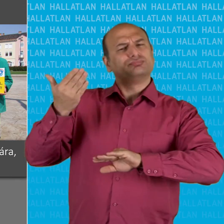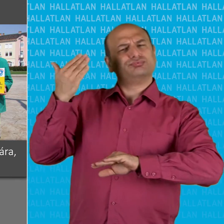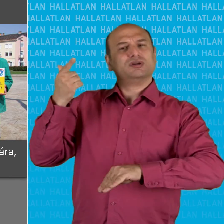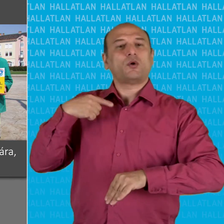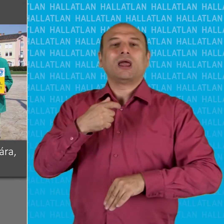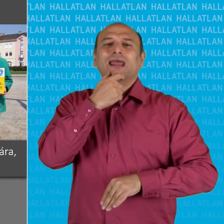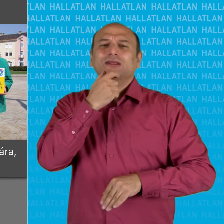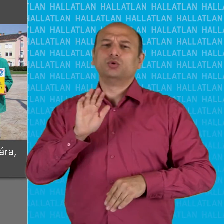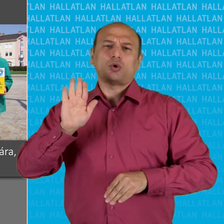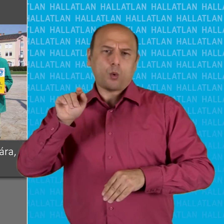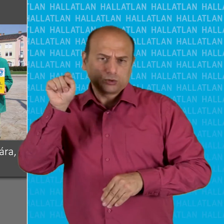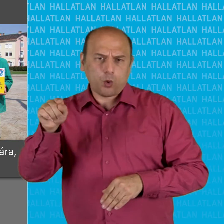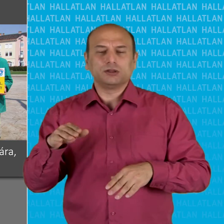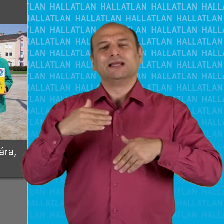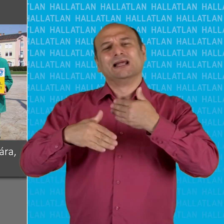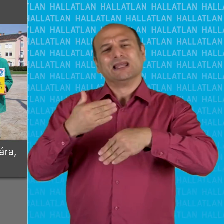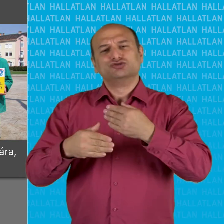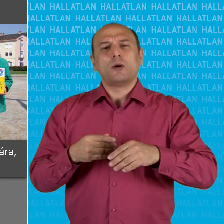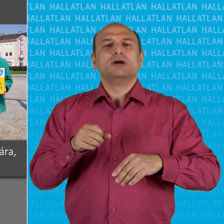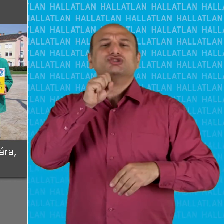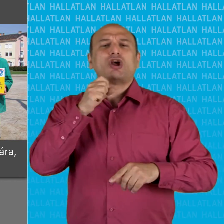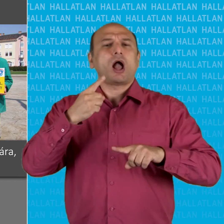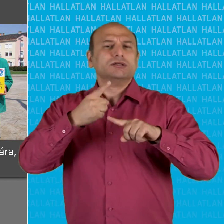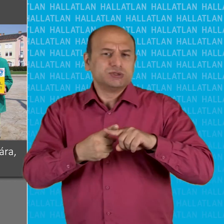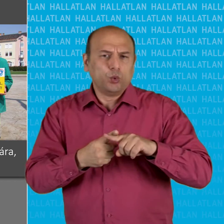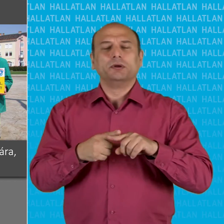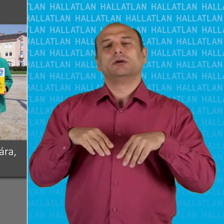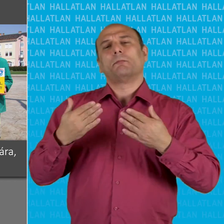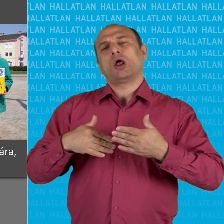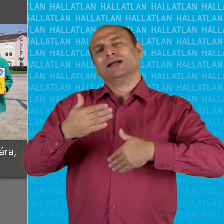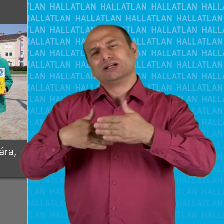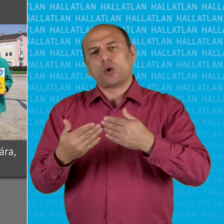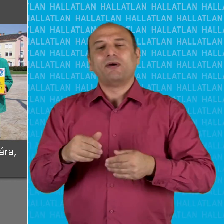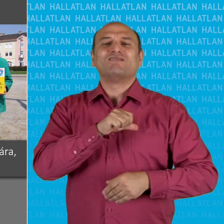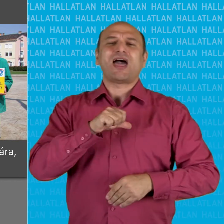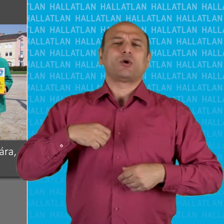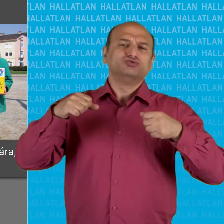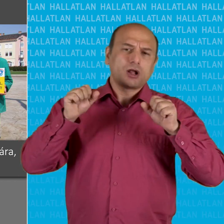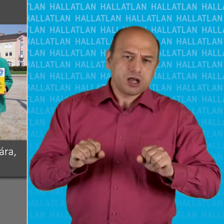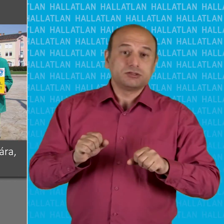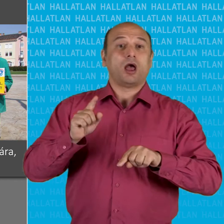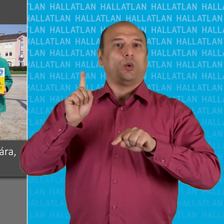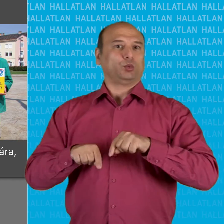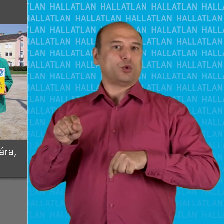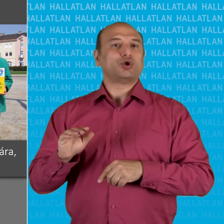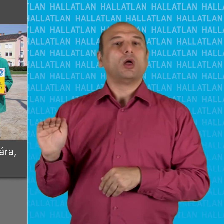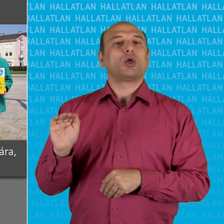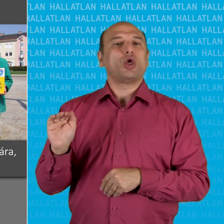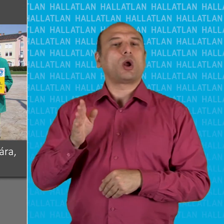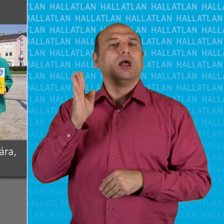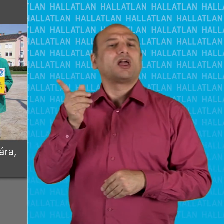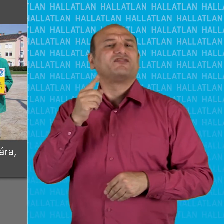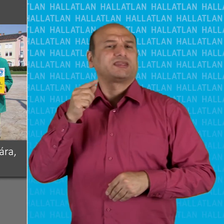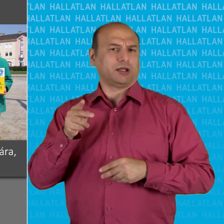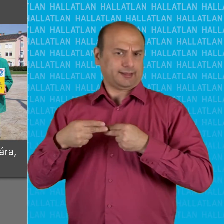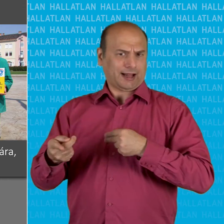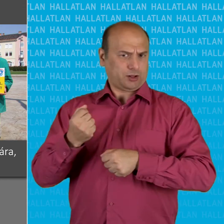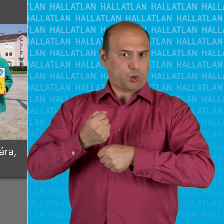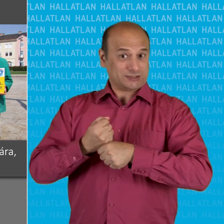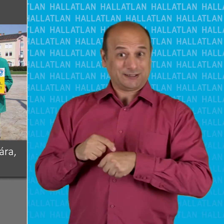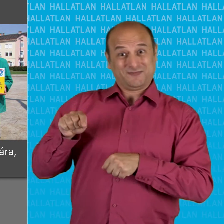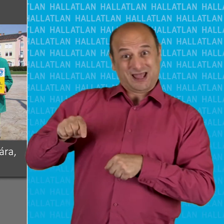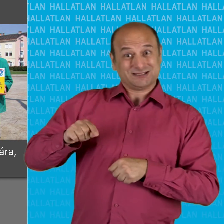előbb az idősek otthonában, majd a Saxum, a Városgazda, végül pedig a Kölyök Kft.-nél.